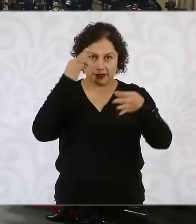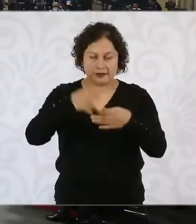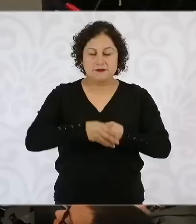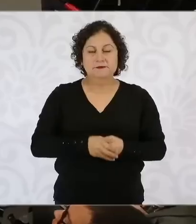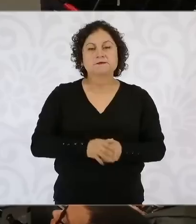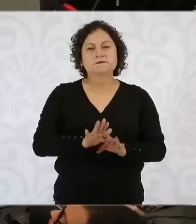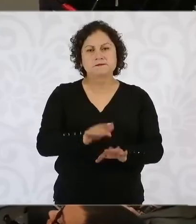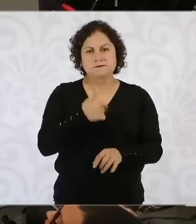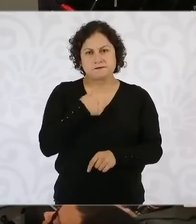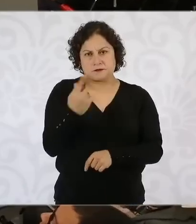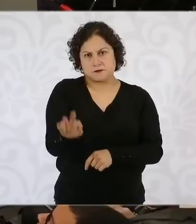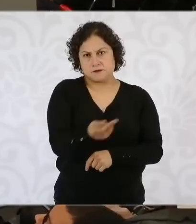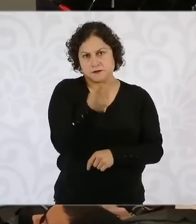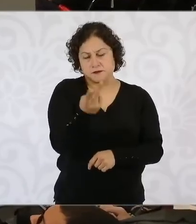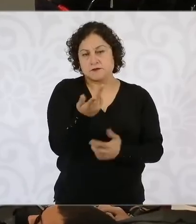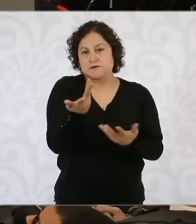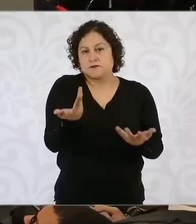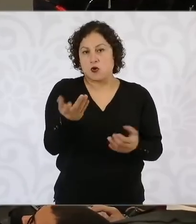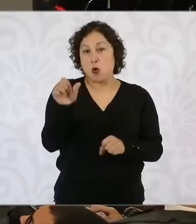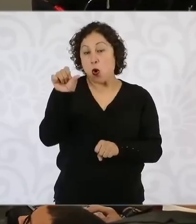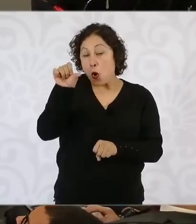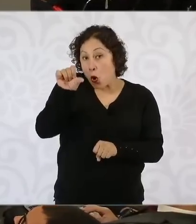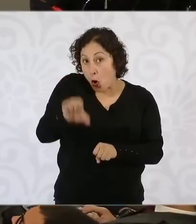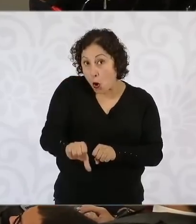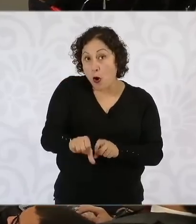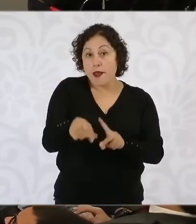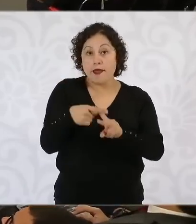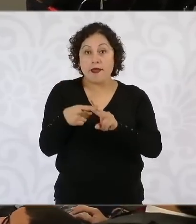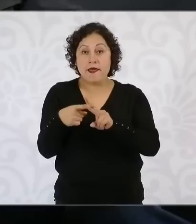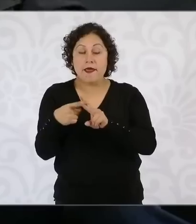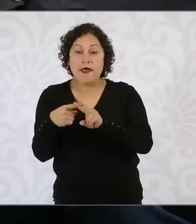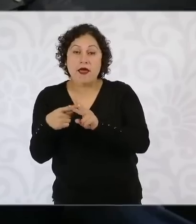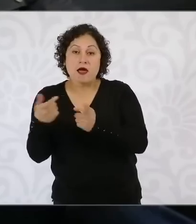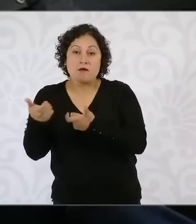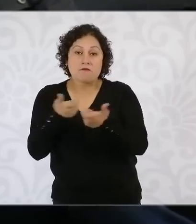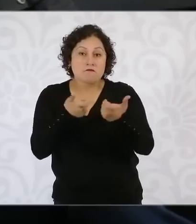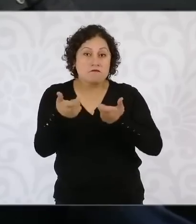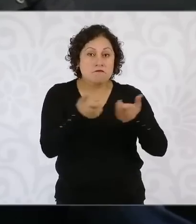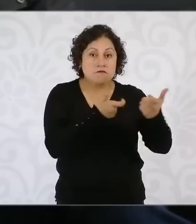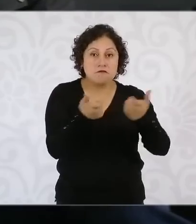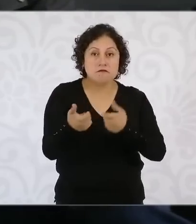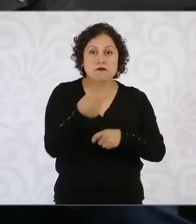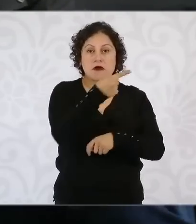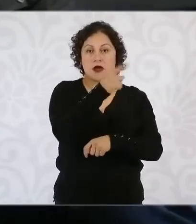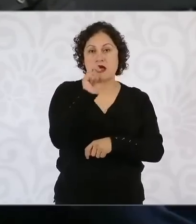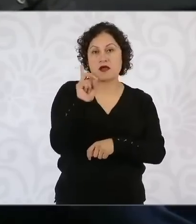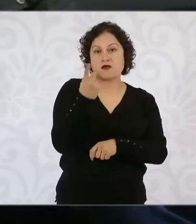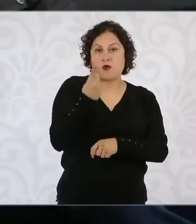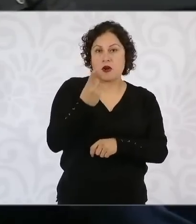mercad financieros hoy el dólar apenas está en el tipo de cambio en 2044 ha llegado en estos días a